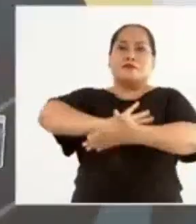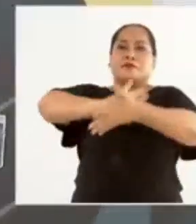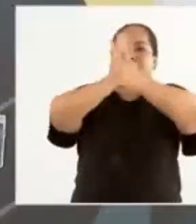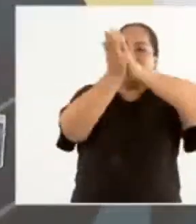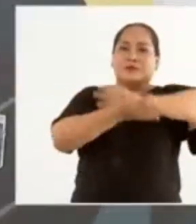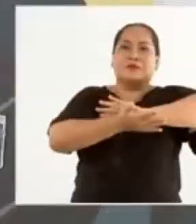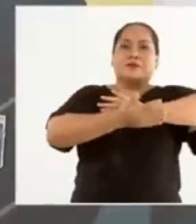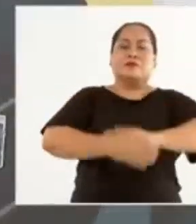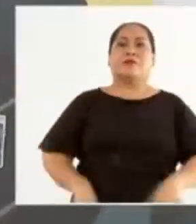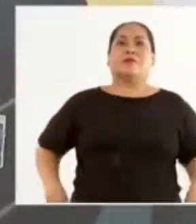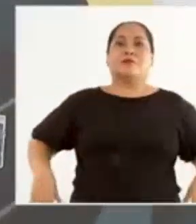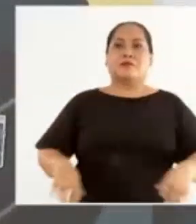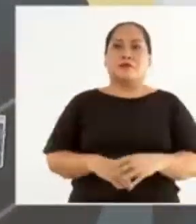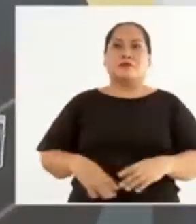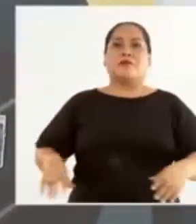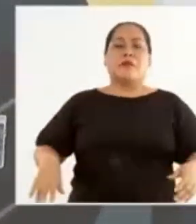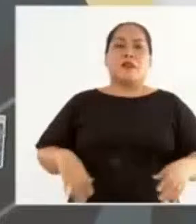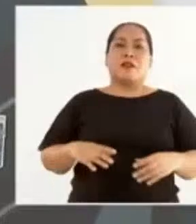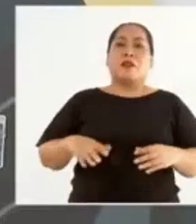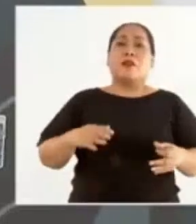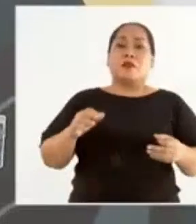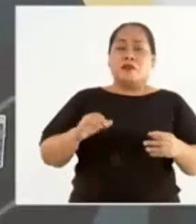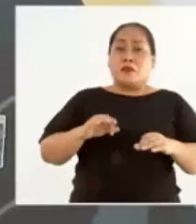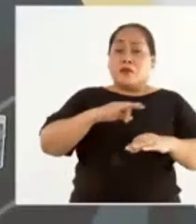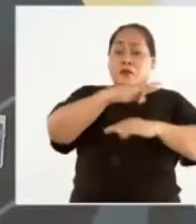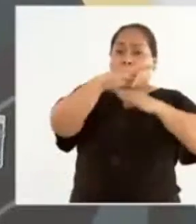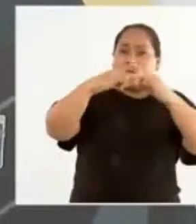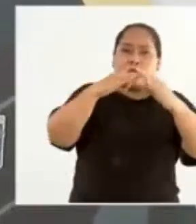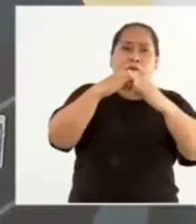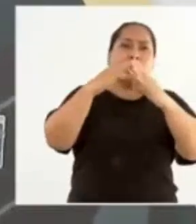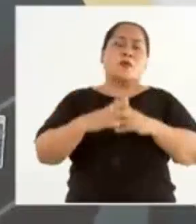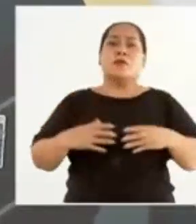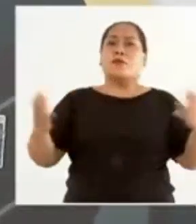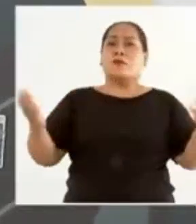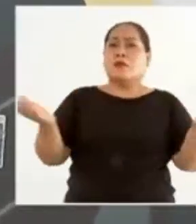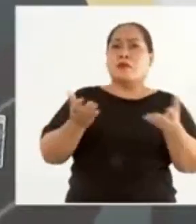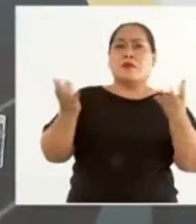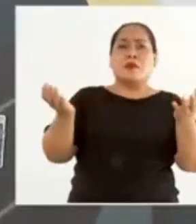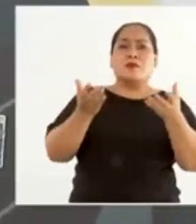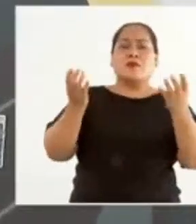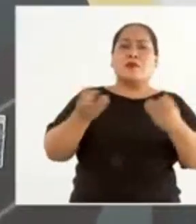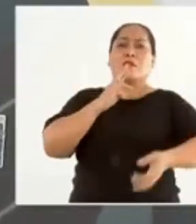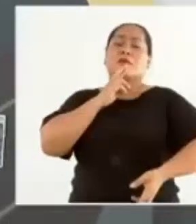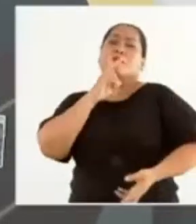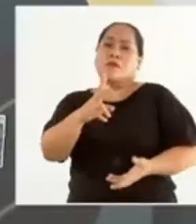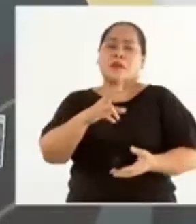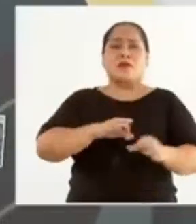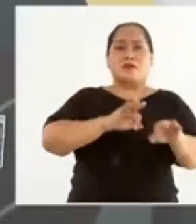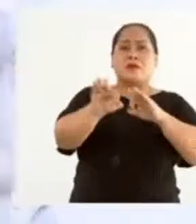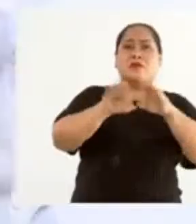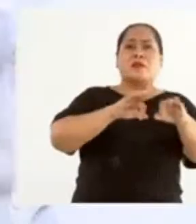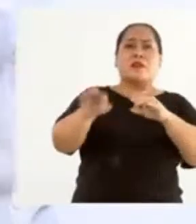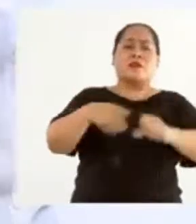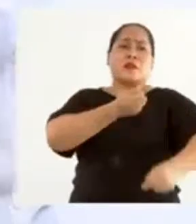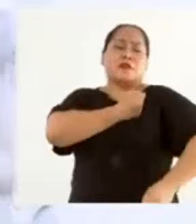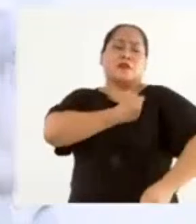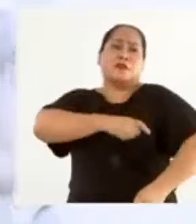Tabasco y representa un paso más en la garantía del derecho humano a la salud. Aquí donde antes